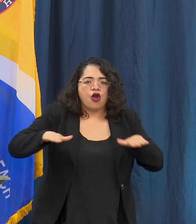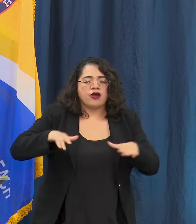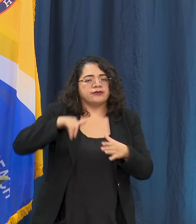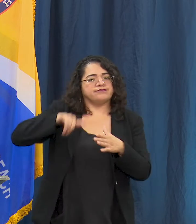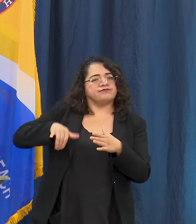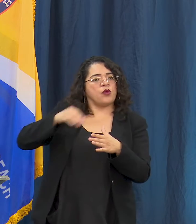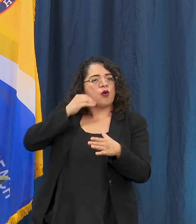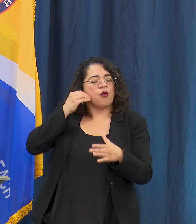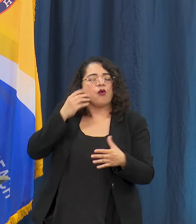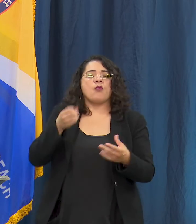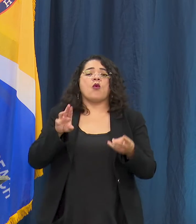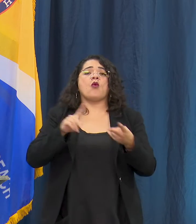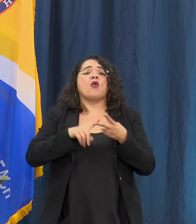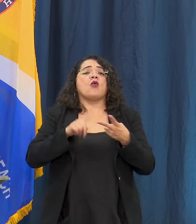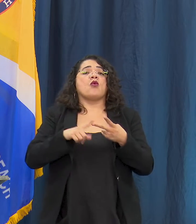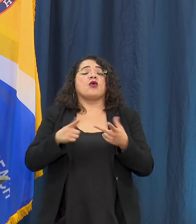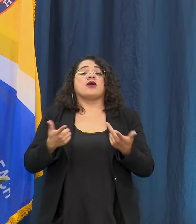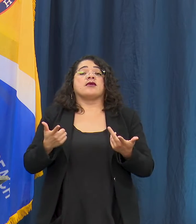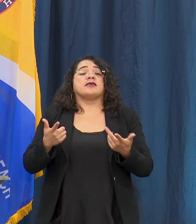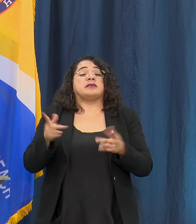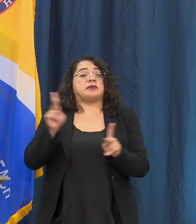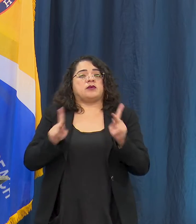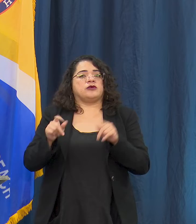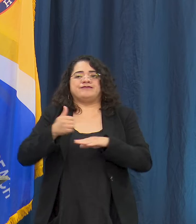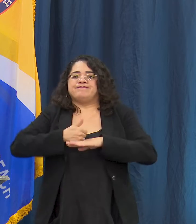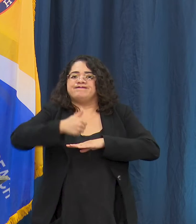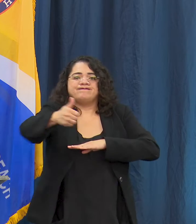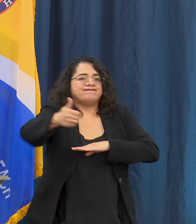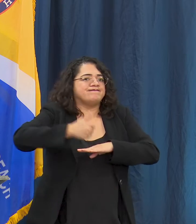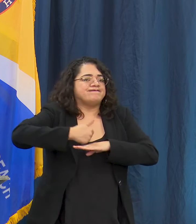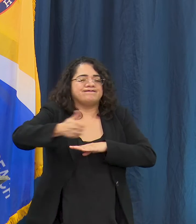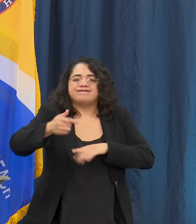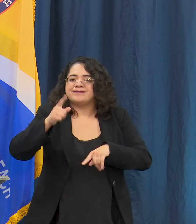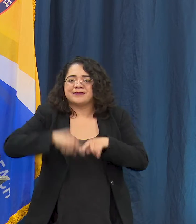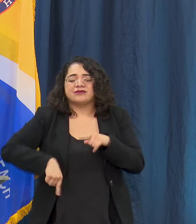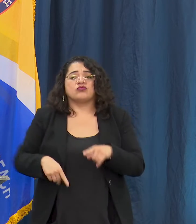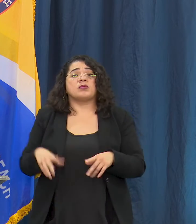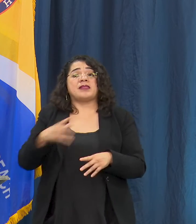a Dolas personas en residentes personals y sus Cuidad auras la unidad de prueba